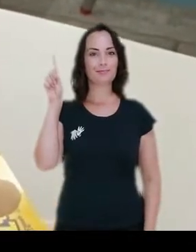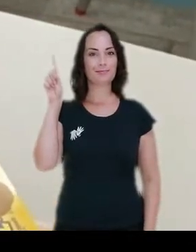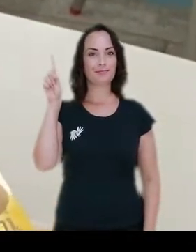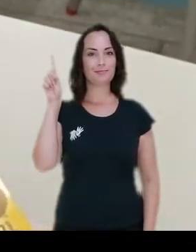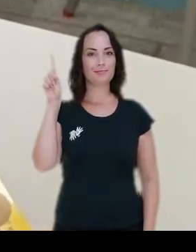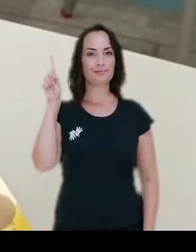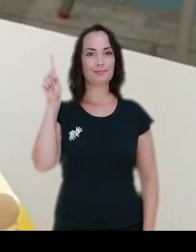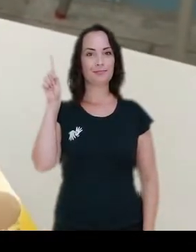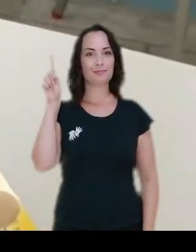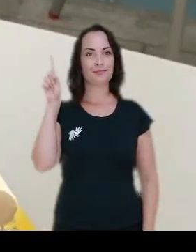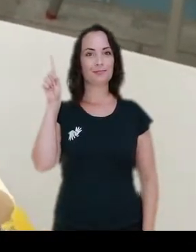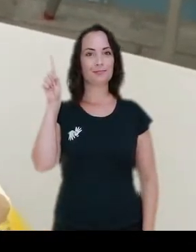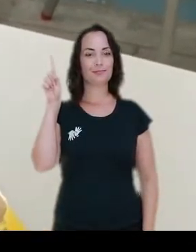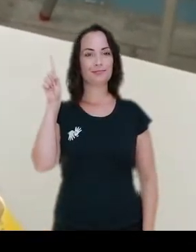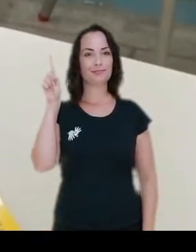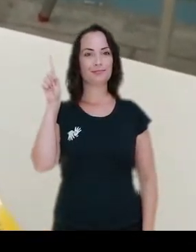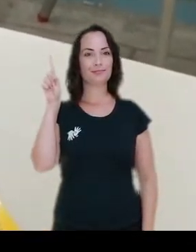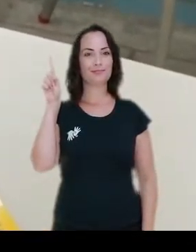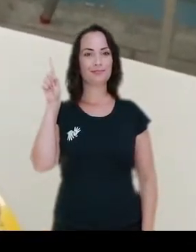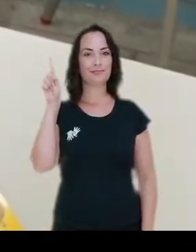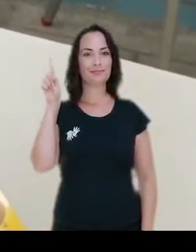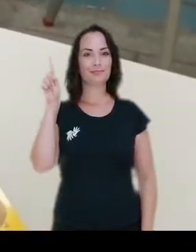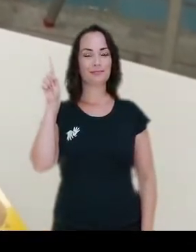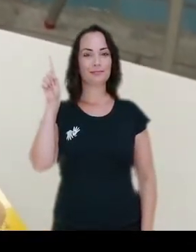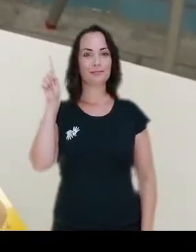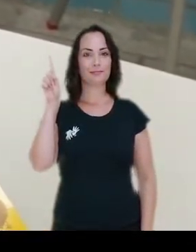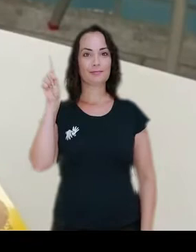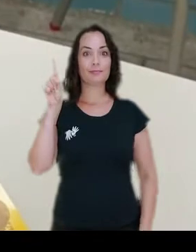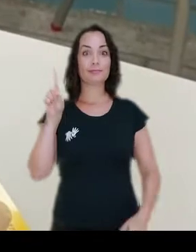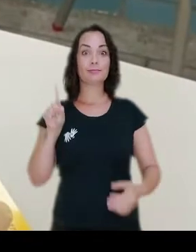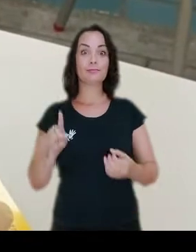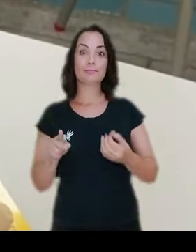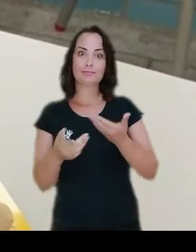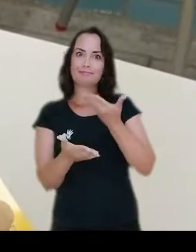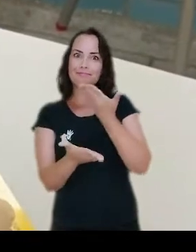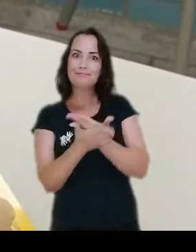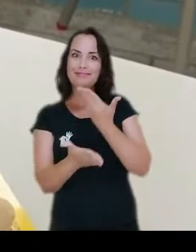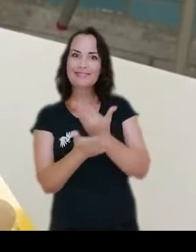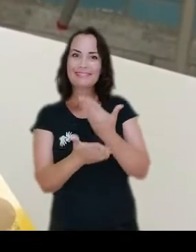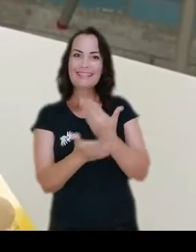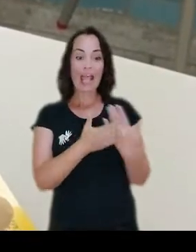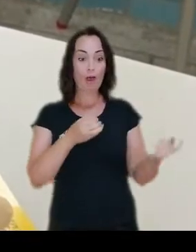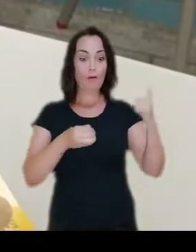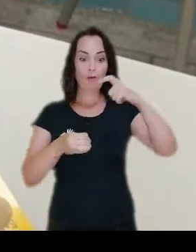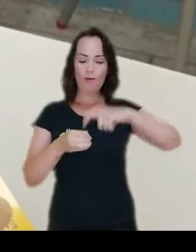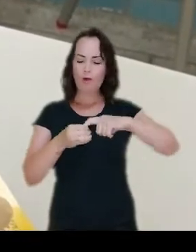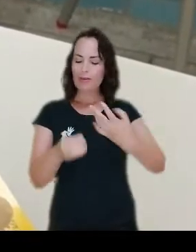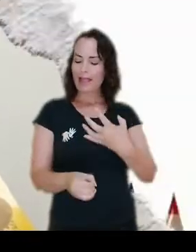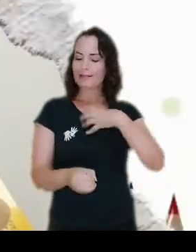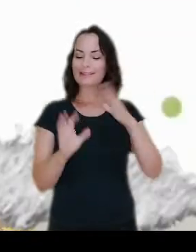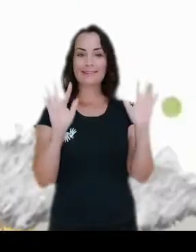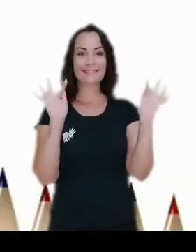I’m so happy, voltar para a escola me deixa muito feliz!